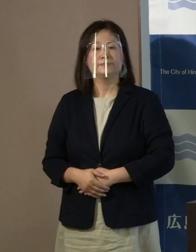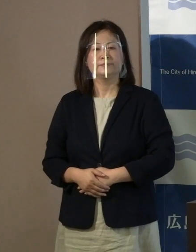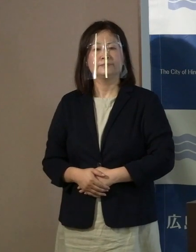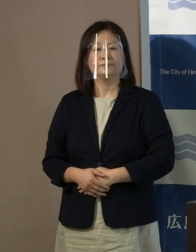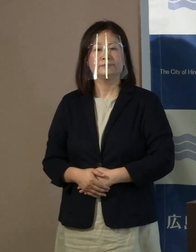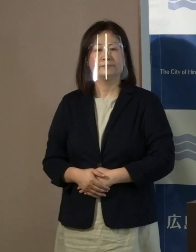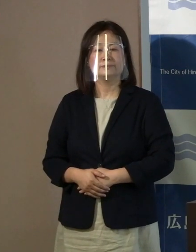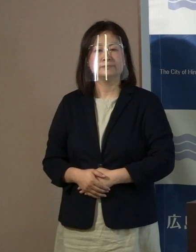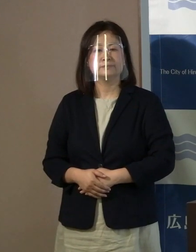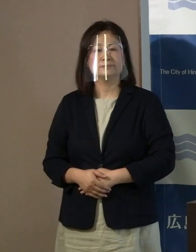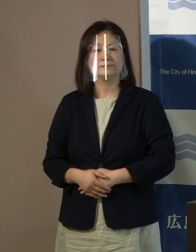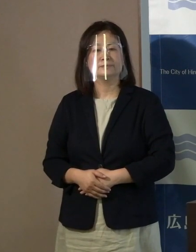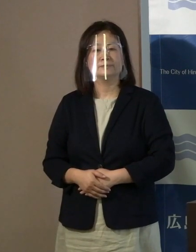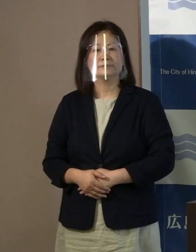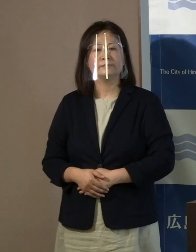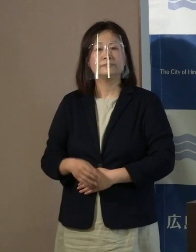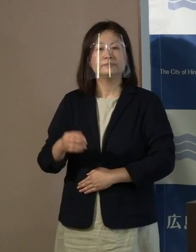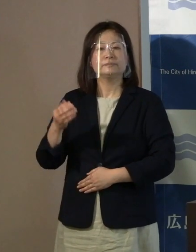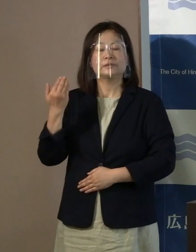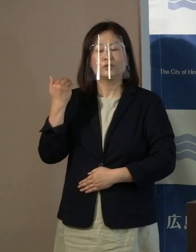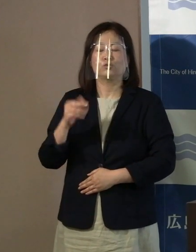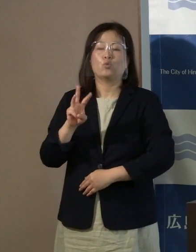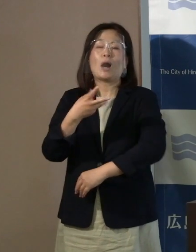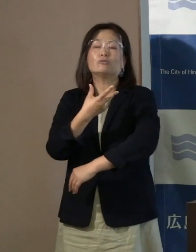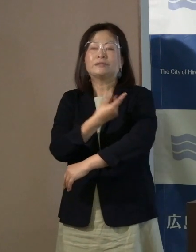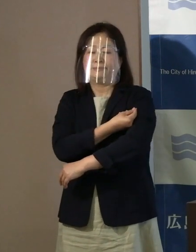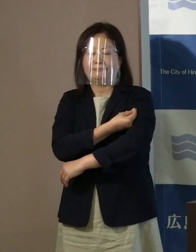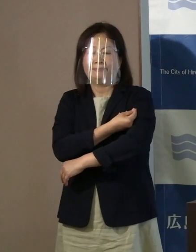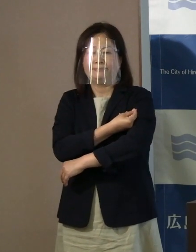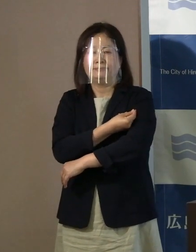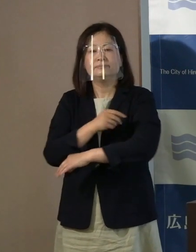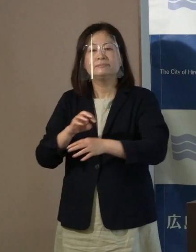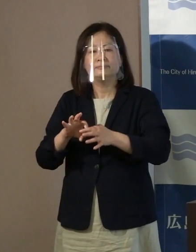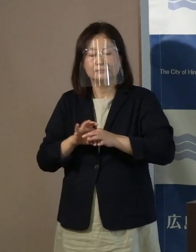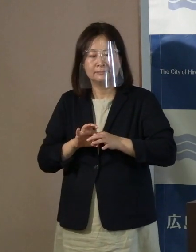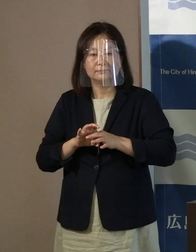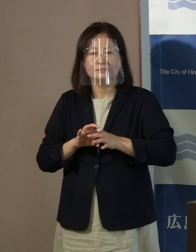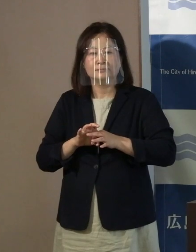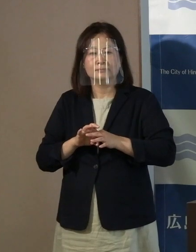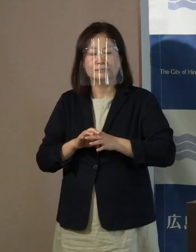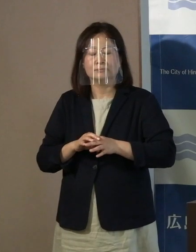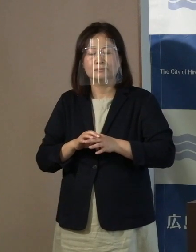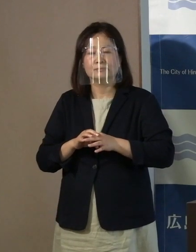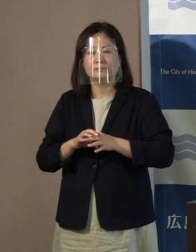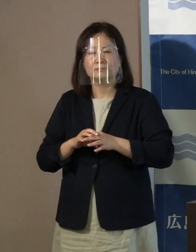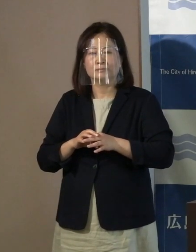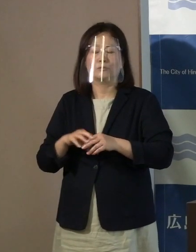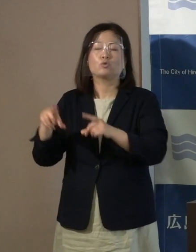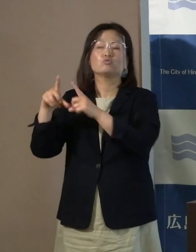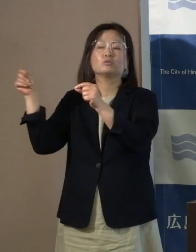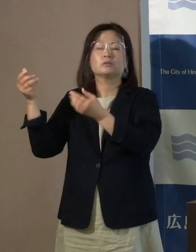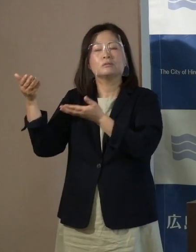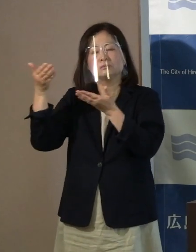(記者)先ほどの ワクチン接種の件なんですけれども､ ワクチンの供給量の先行きが 見通せないということで､